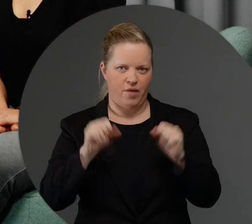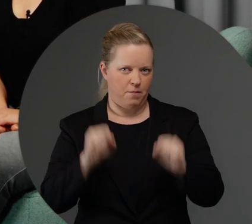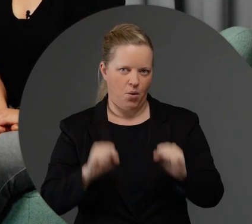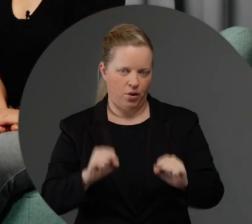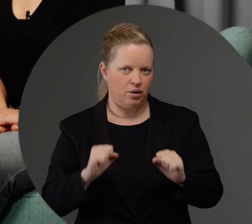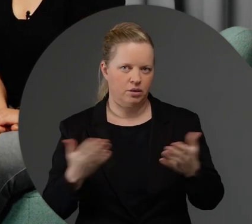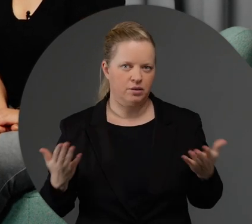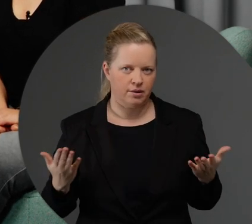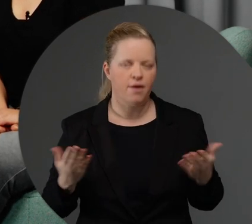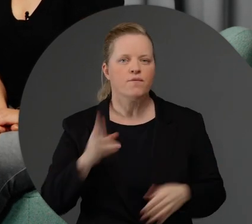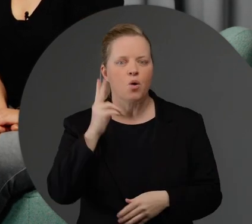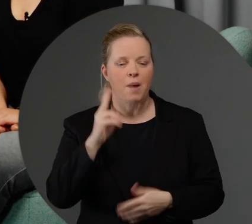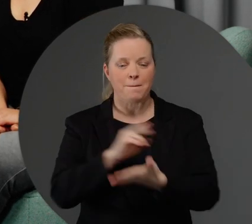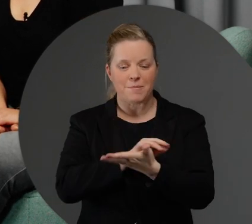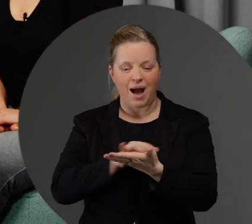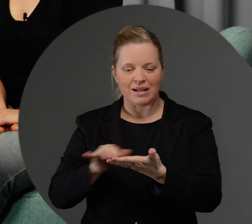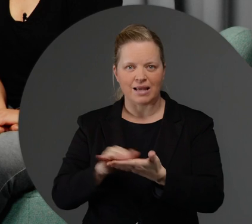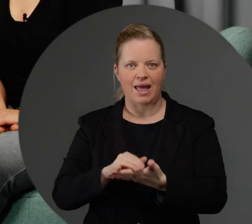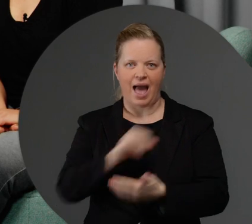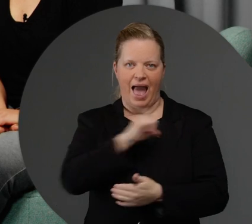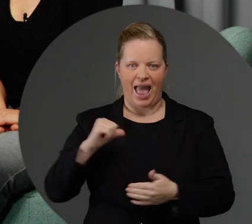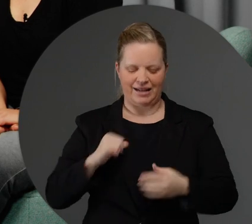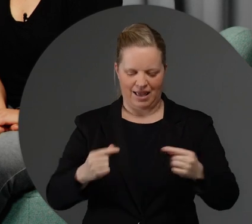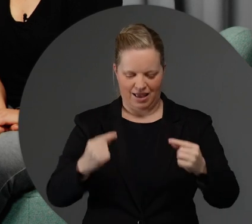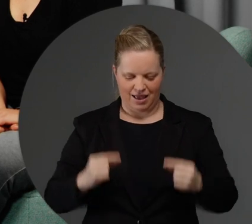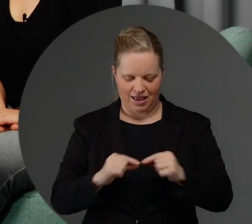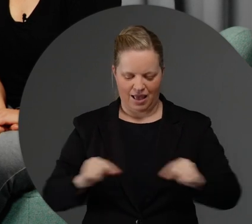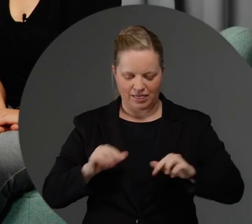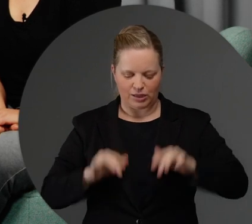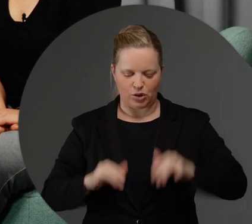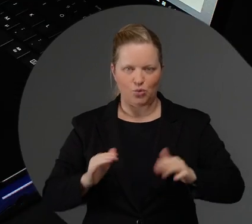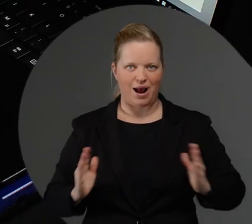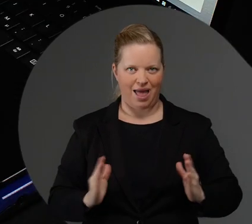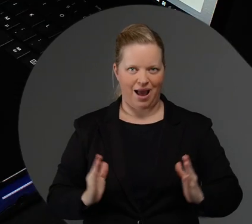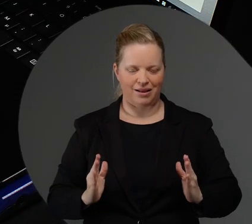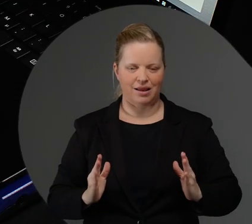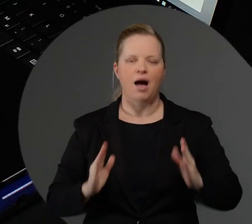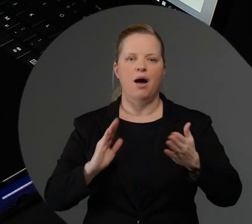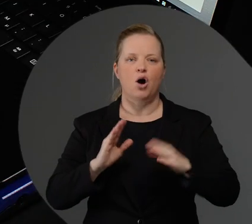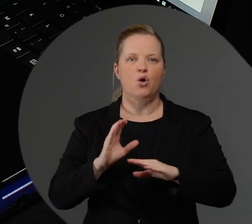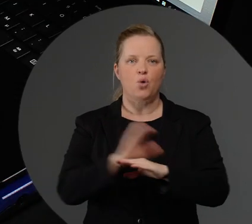Die Braillezeile hat eine eigene Tastatur, aber die direkt am Computer übertragen,